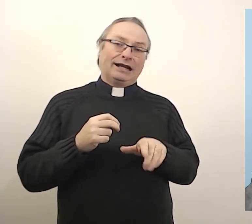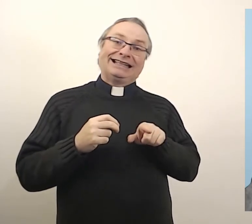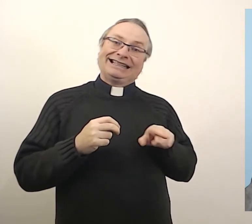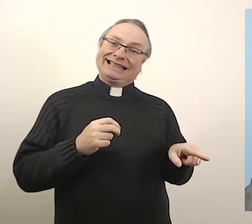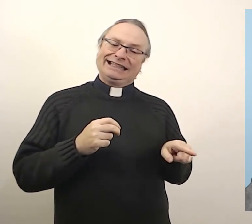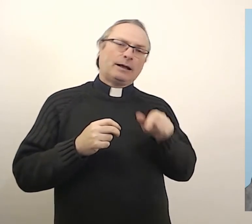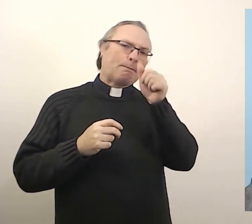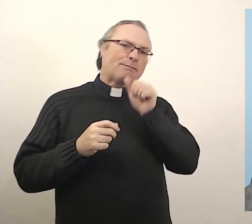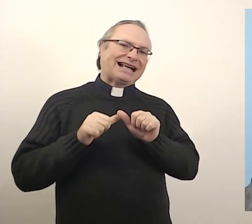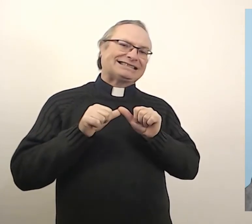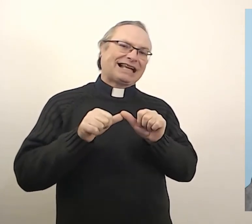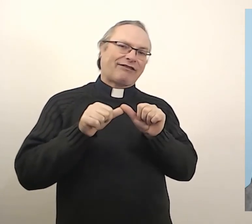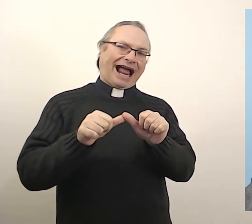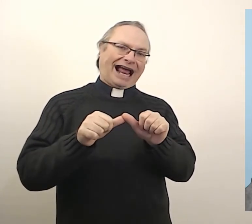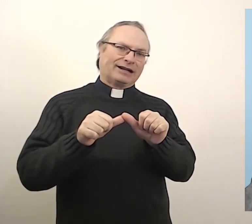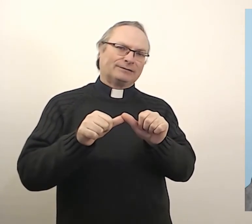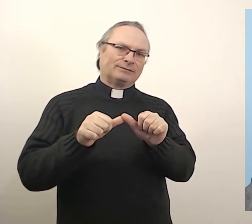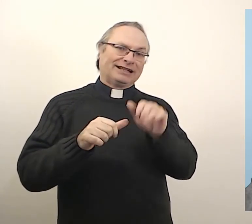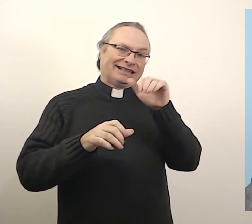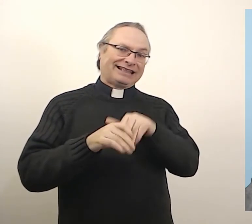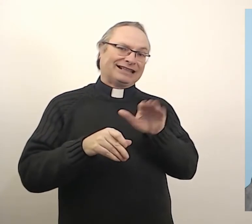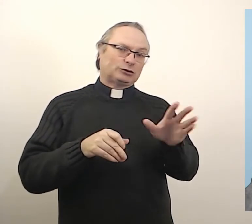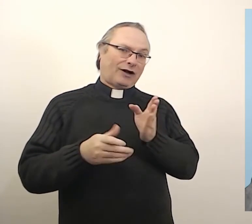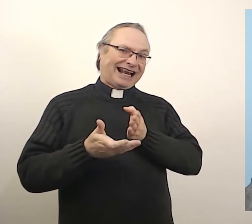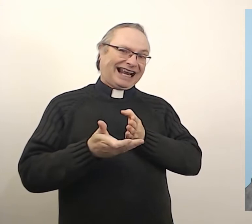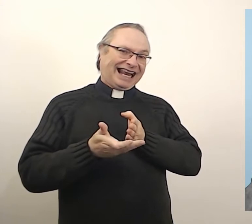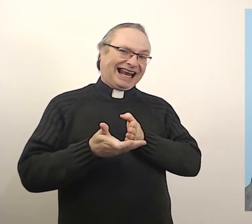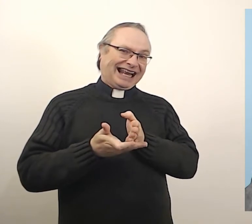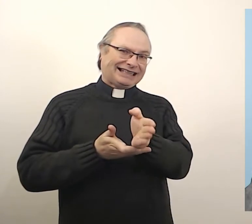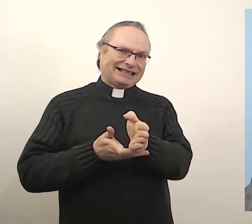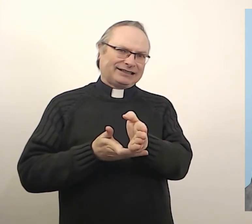Il persévère dans son intégrité